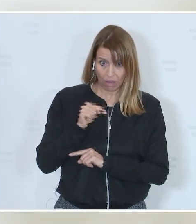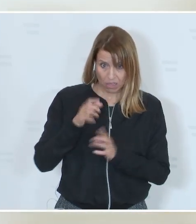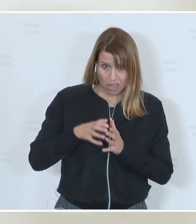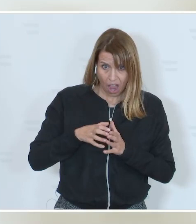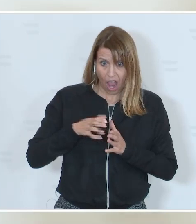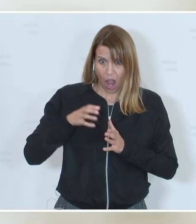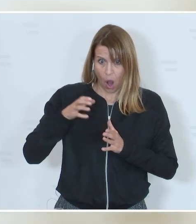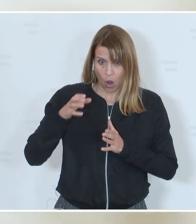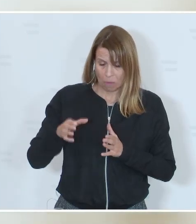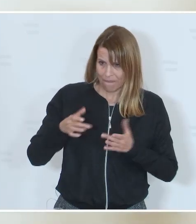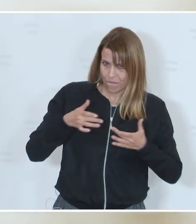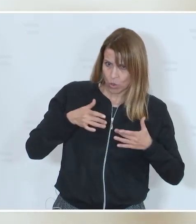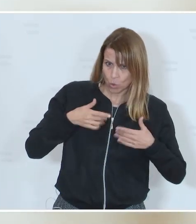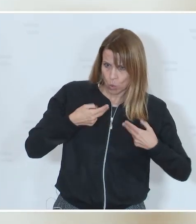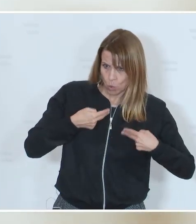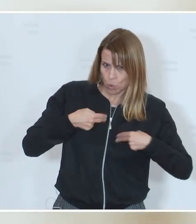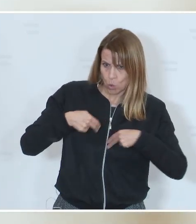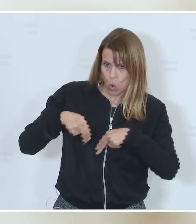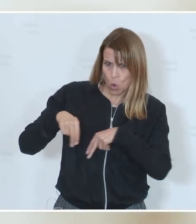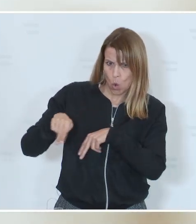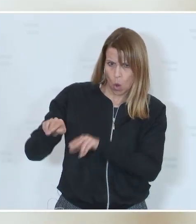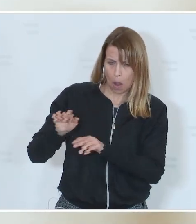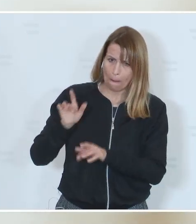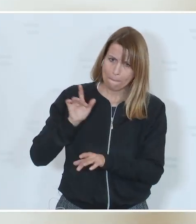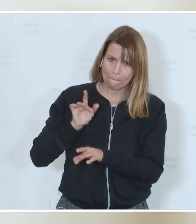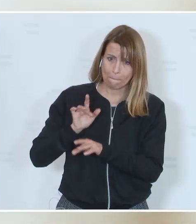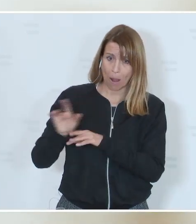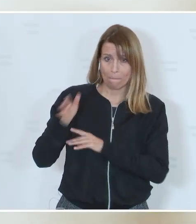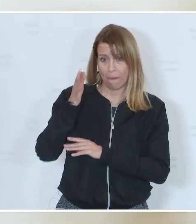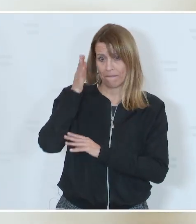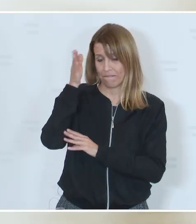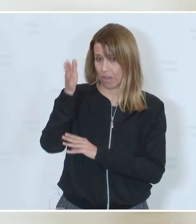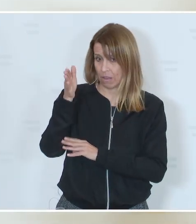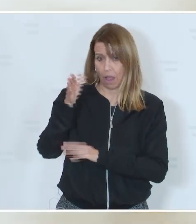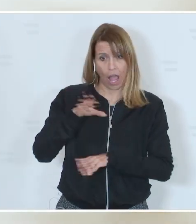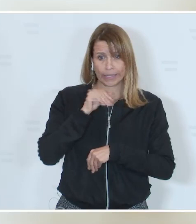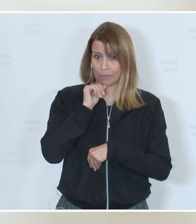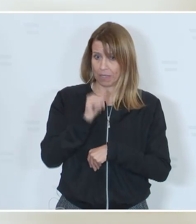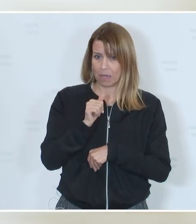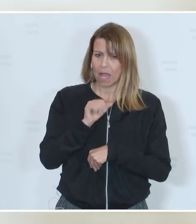Vergeltung wird. Ich möchte jetzt nicht zu ausführlich darüber sprechen, was ich jetzt mit